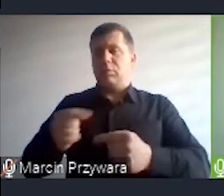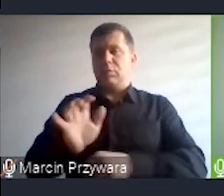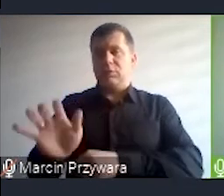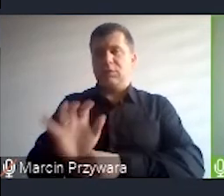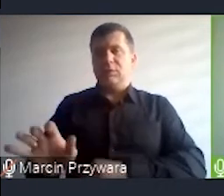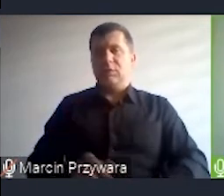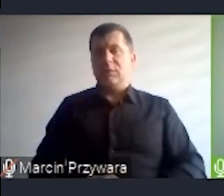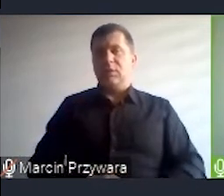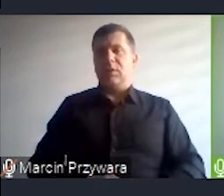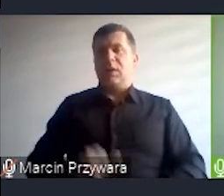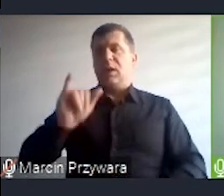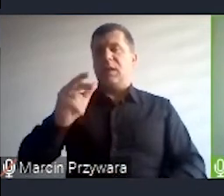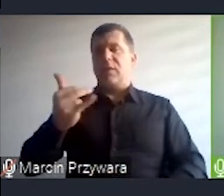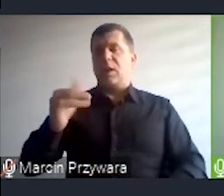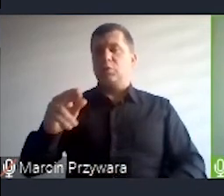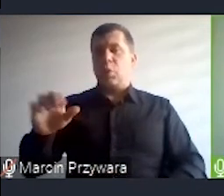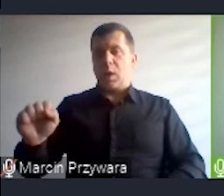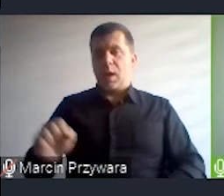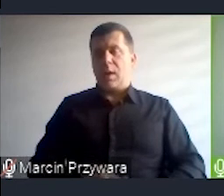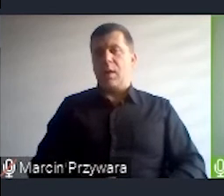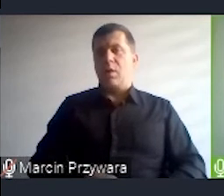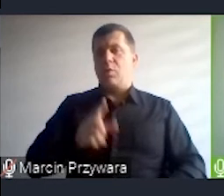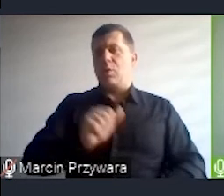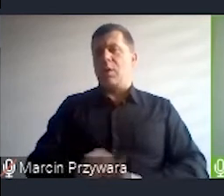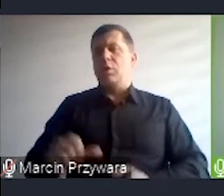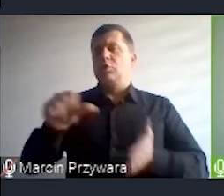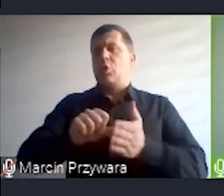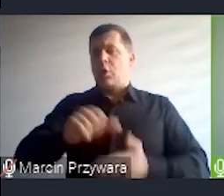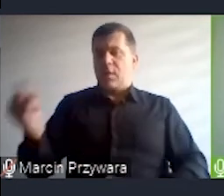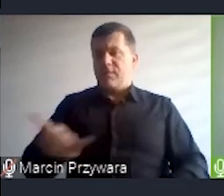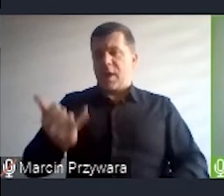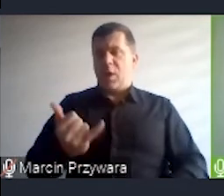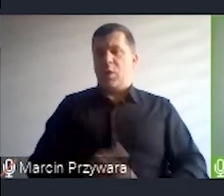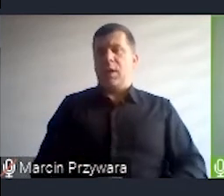Infrastruktura to po prostu środki trwałe,